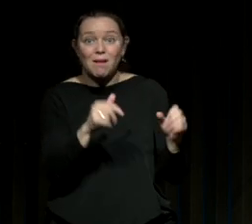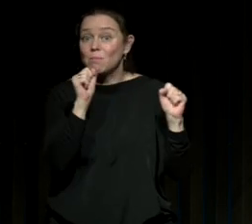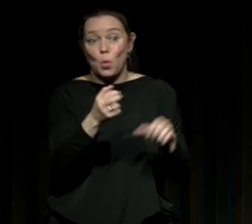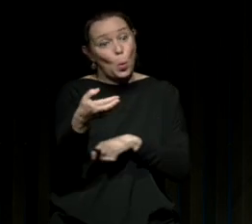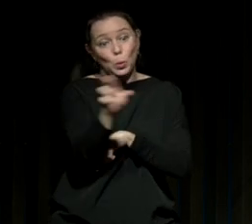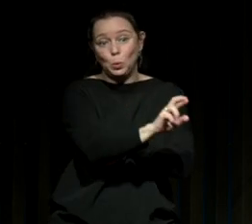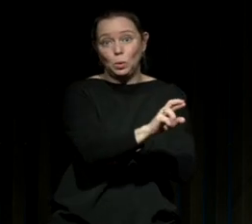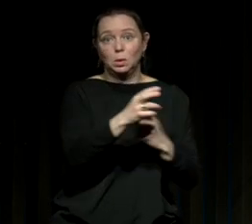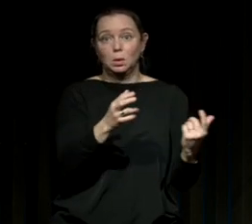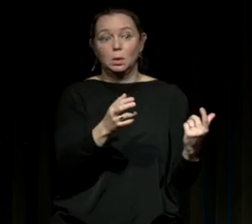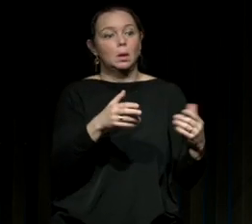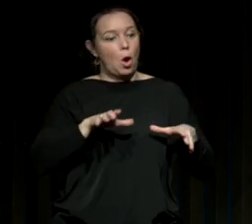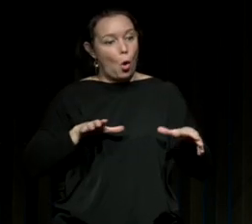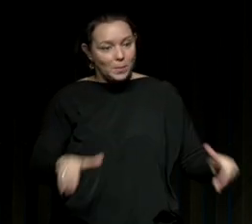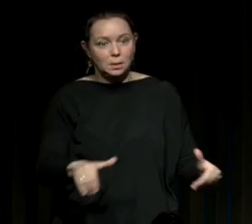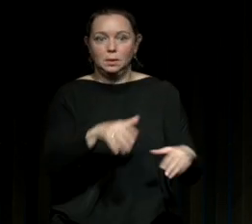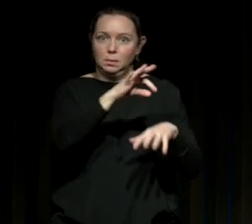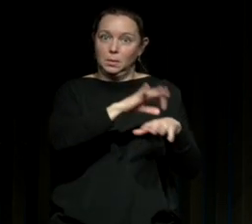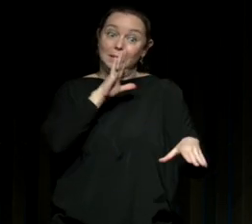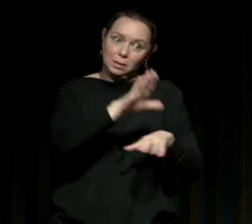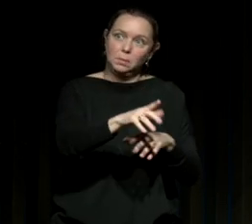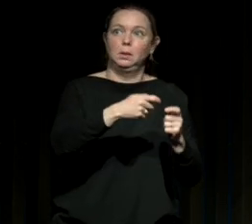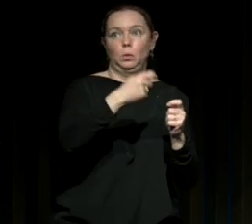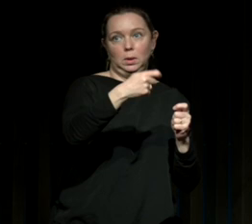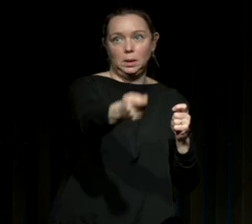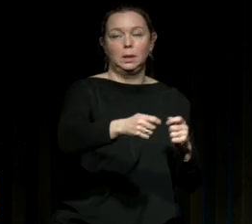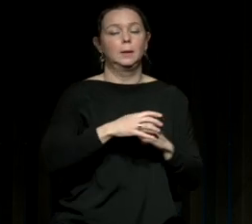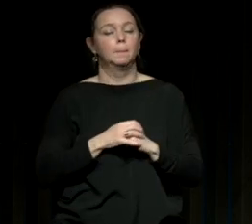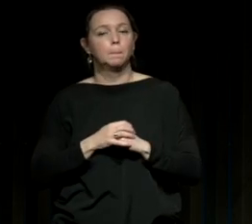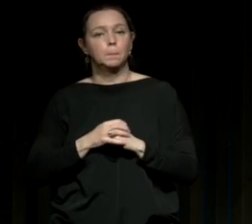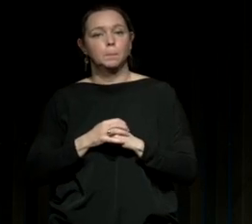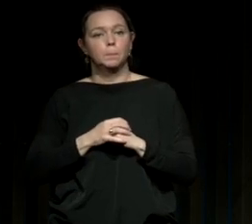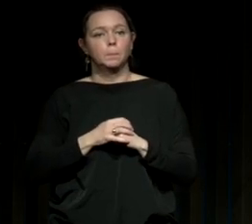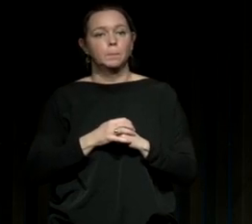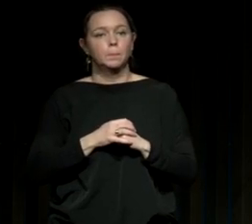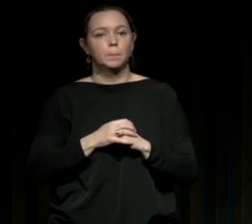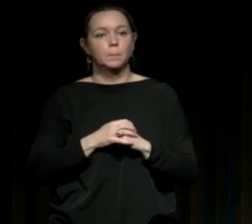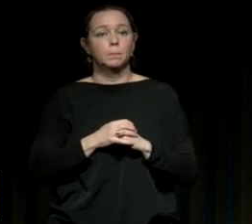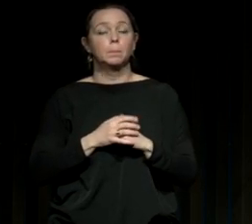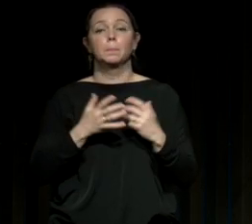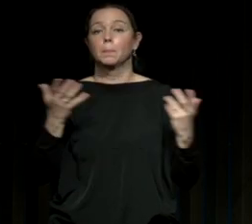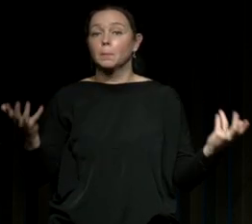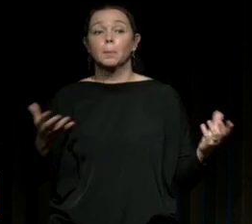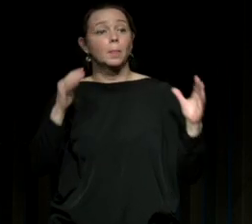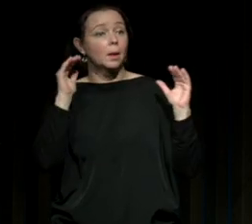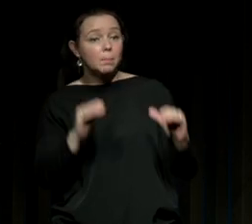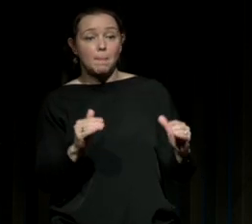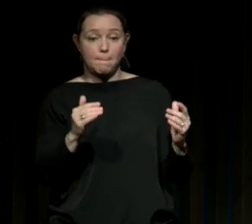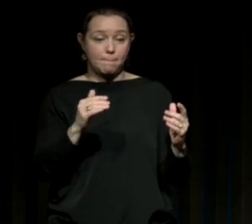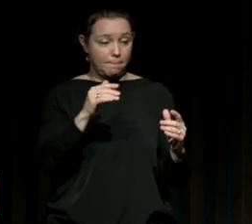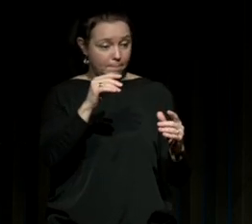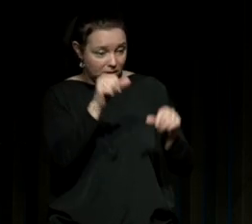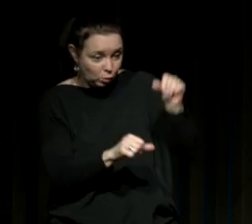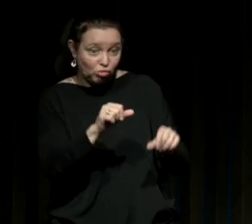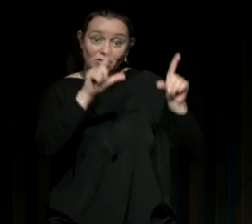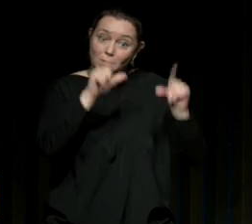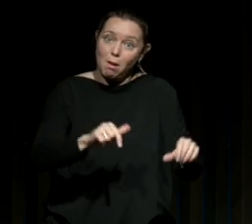c'est une malle 10 chronique et malgré une prise en charge chirurgicale il est nécessaire que le